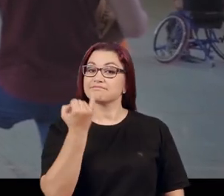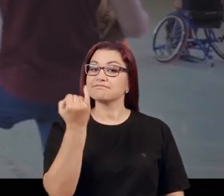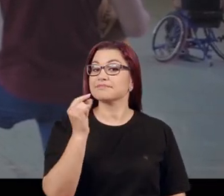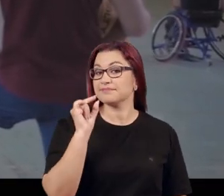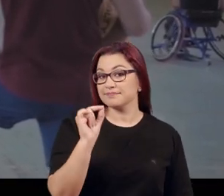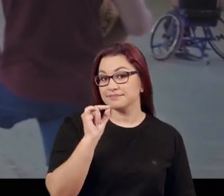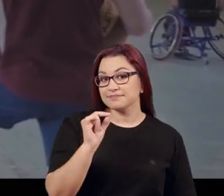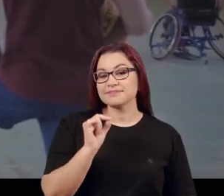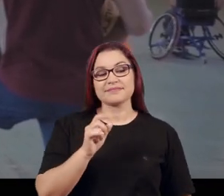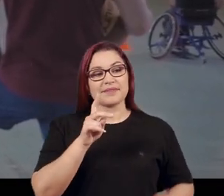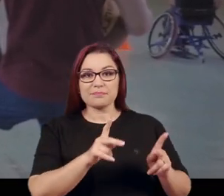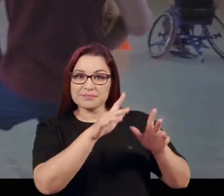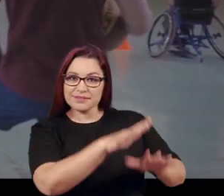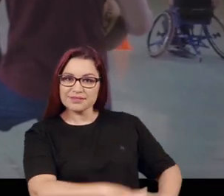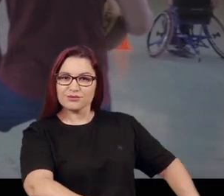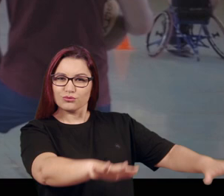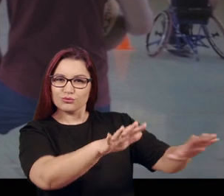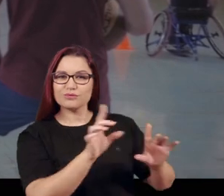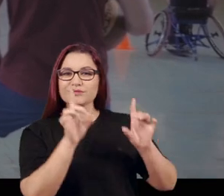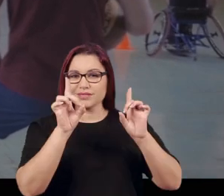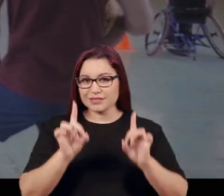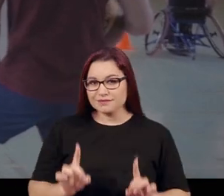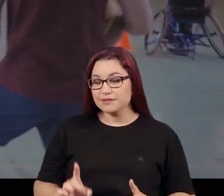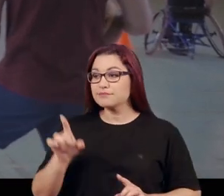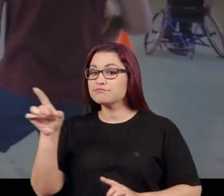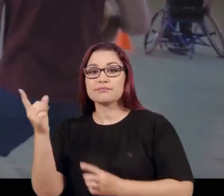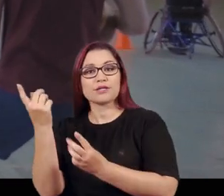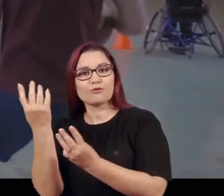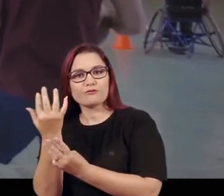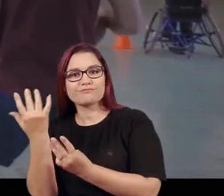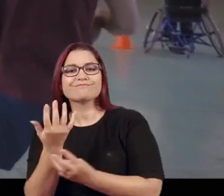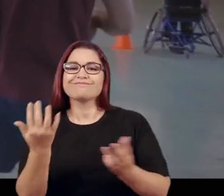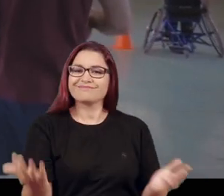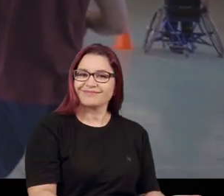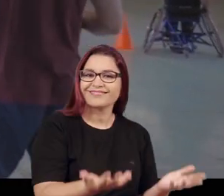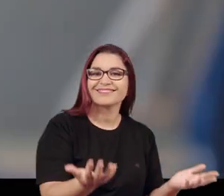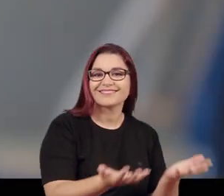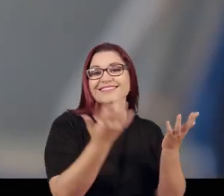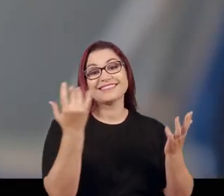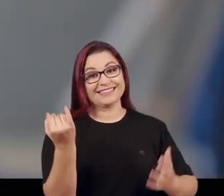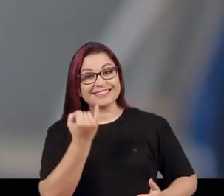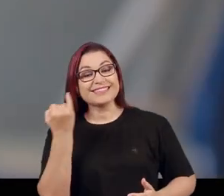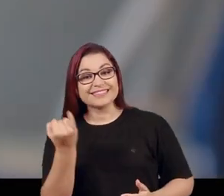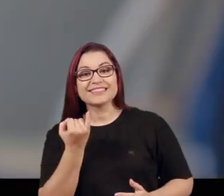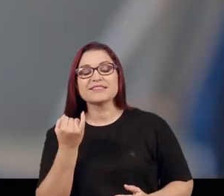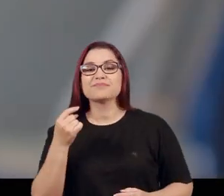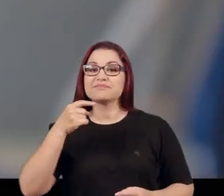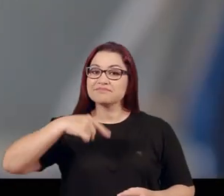Um ponto importante é o grande incentivo que a Universidade vem dando, e nos